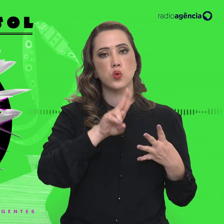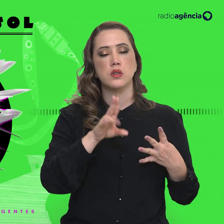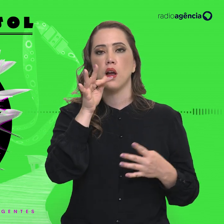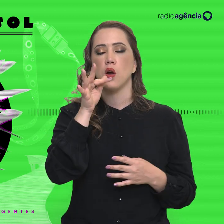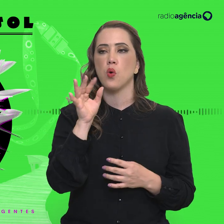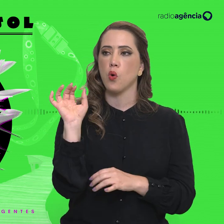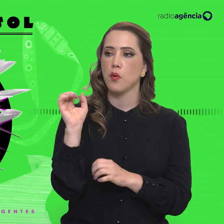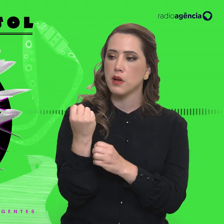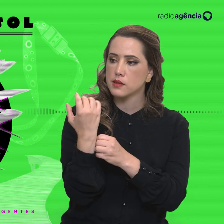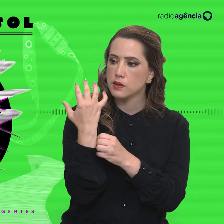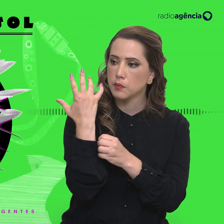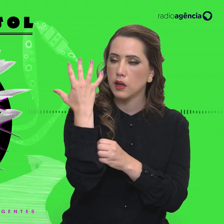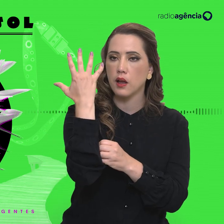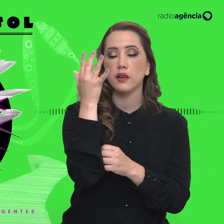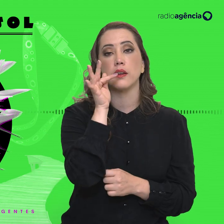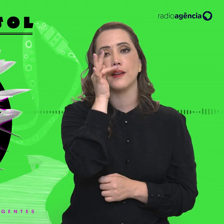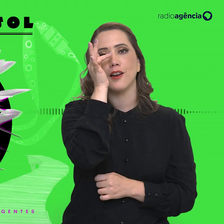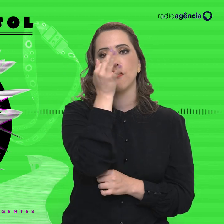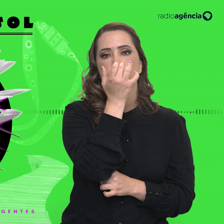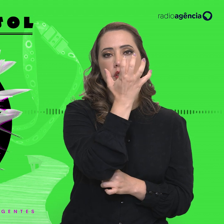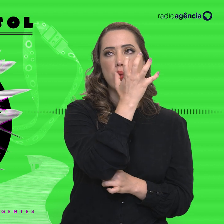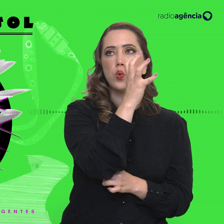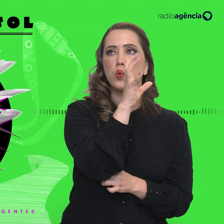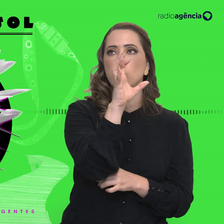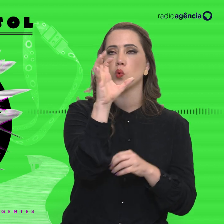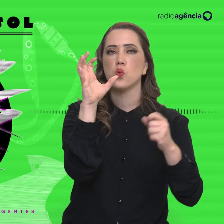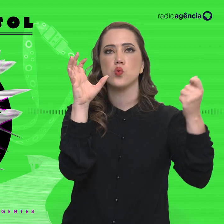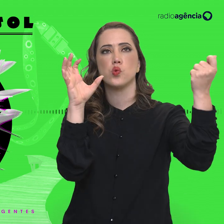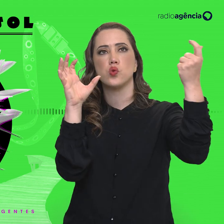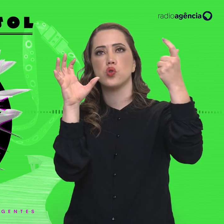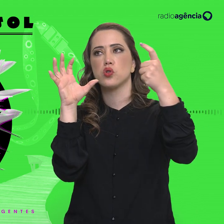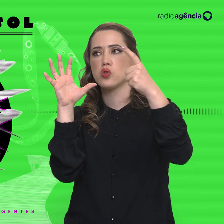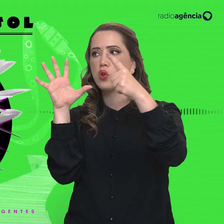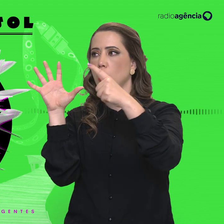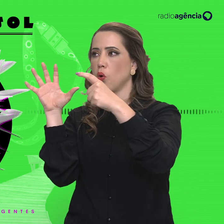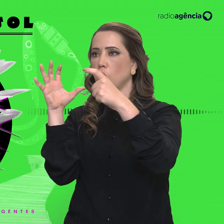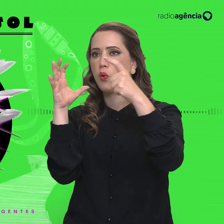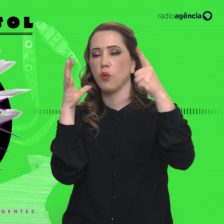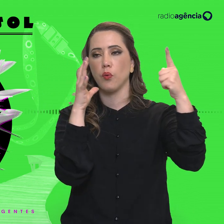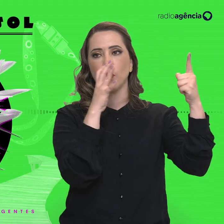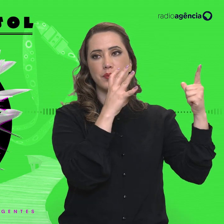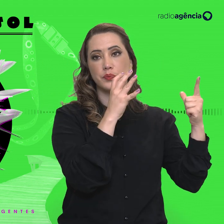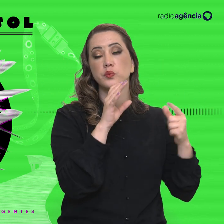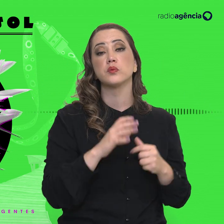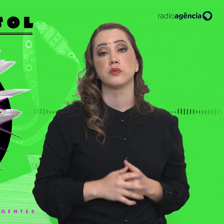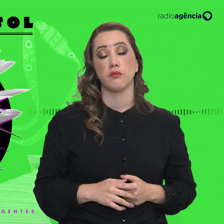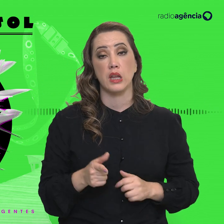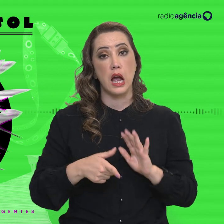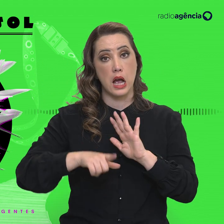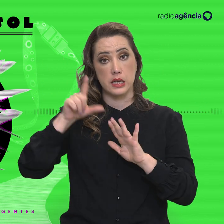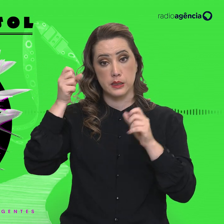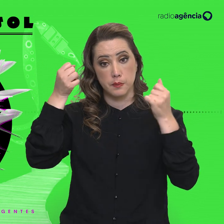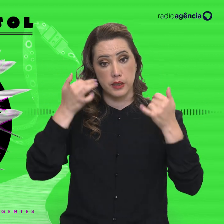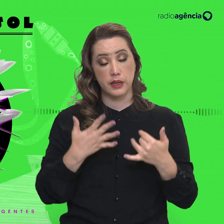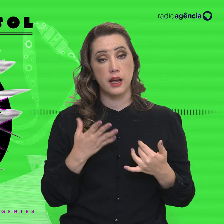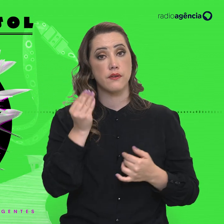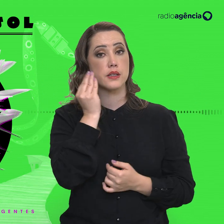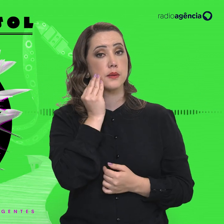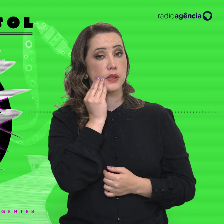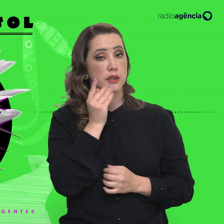cuja flor se volta para o sol”. [flashback - rebobinar] 🎶. [Leyberson] Antes, a Pati contava a experiência dela de pós-pandemia com o colar no pescoço.